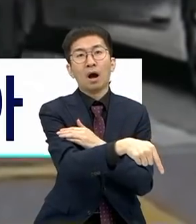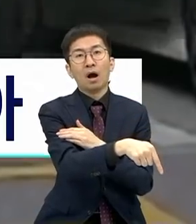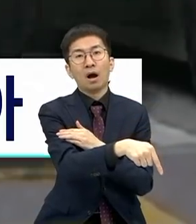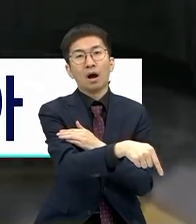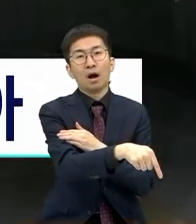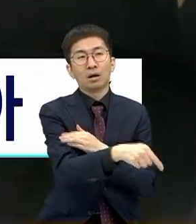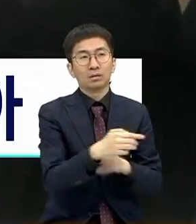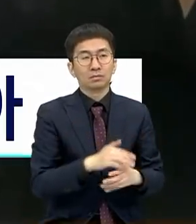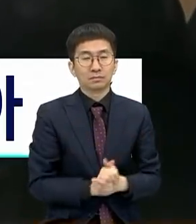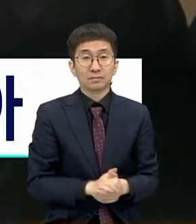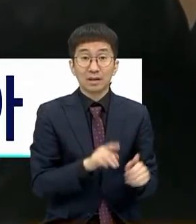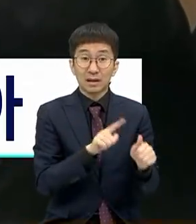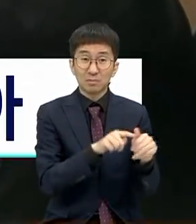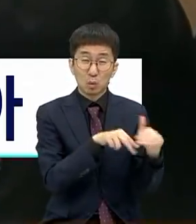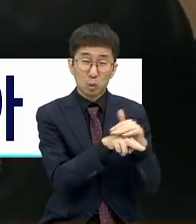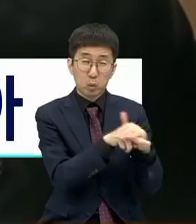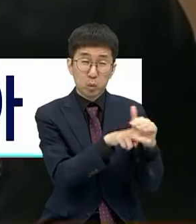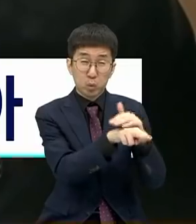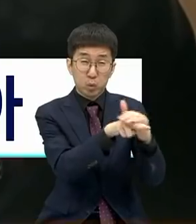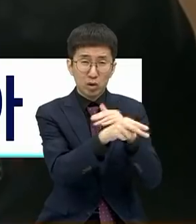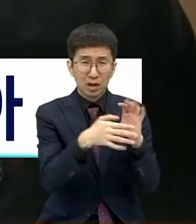있었습니다. 달아난 남성은 수사망을 피해서 계속 숨어